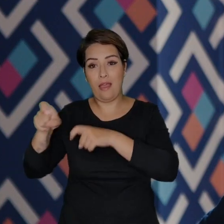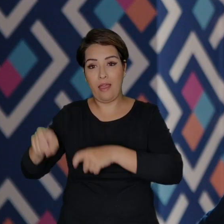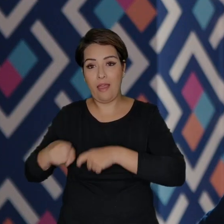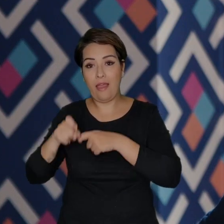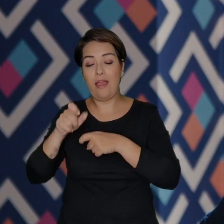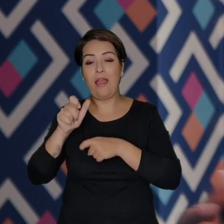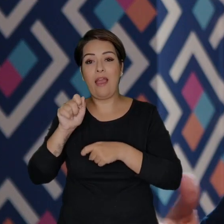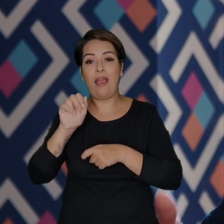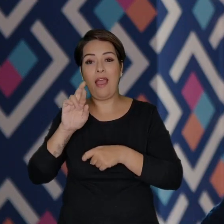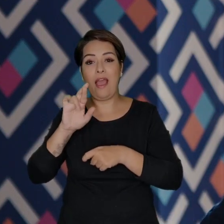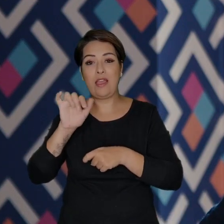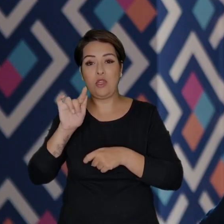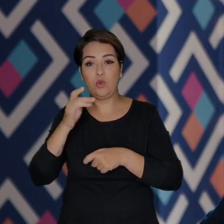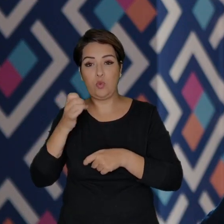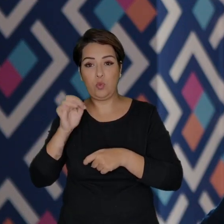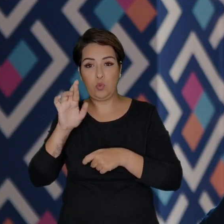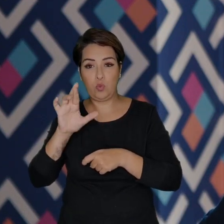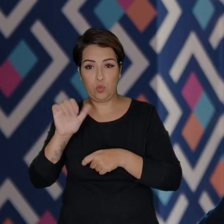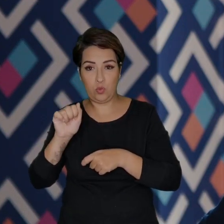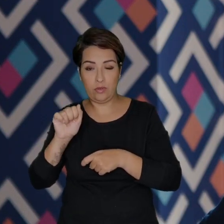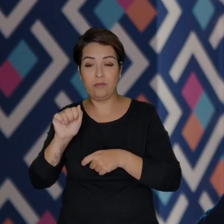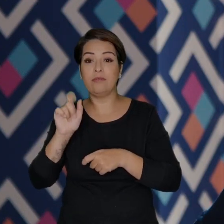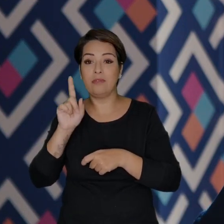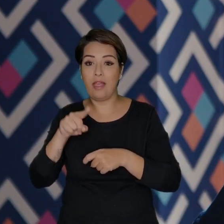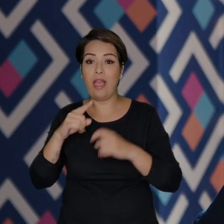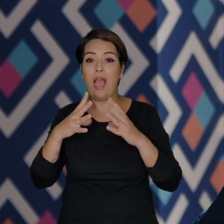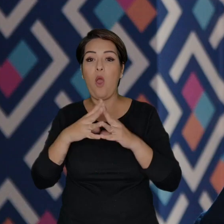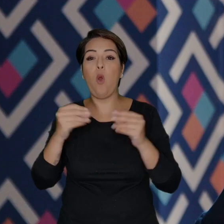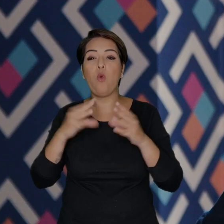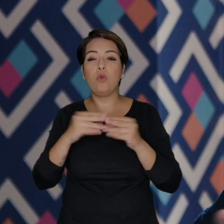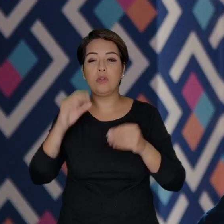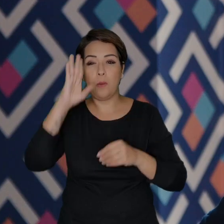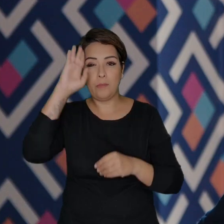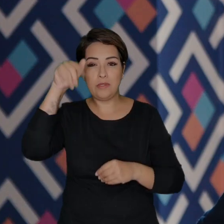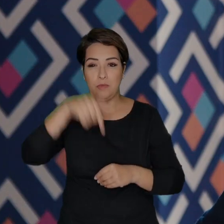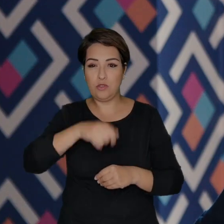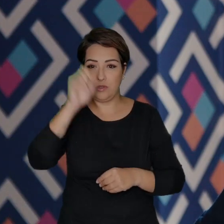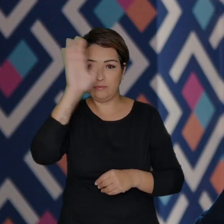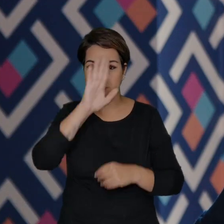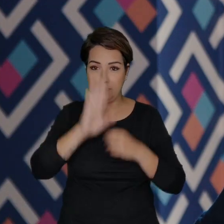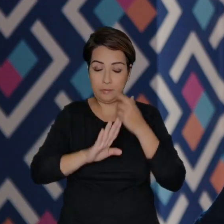no caso, por exemplo, do algodão, que é uma fibra que a gente consome bastante, principalmente aqui no Brasil.